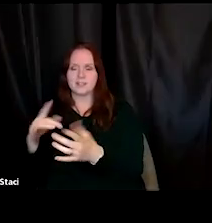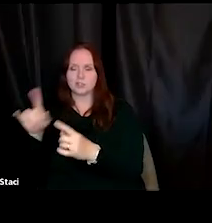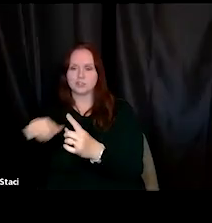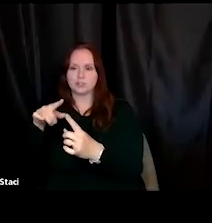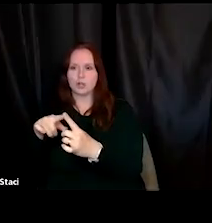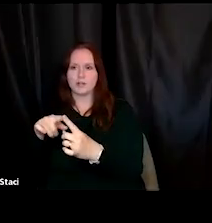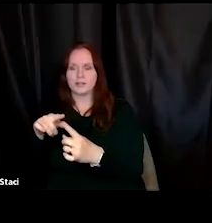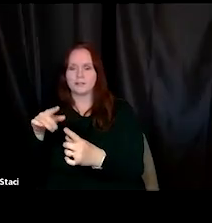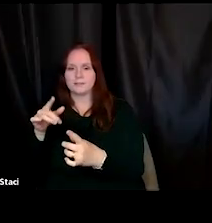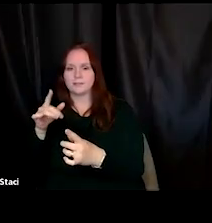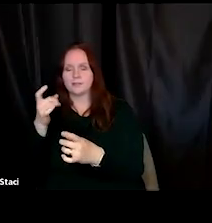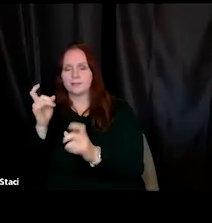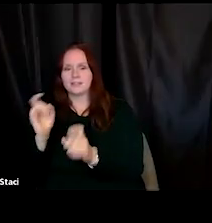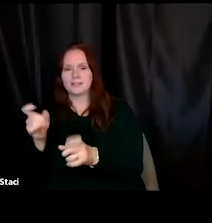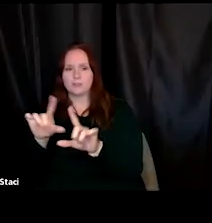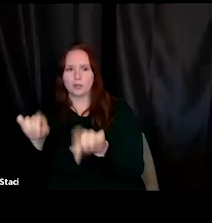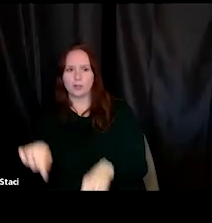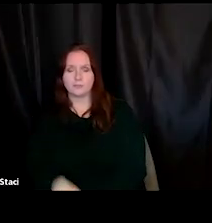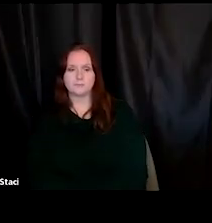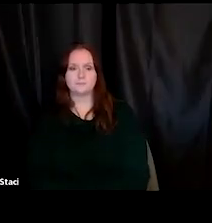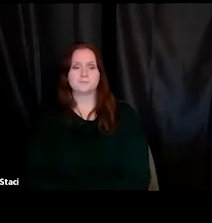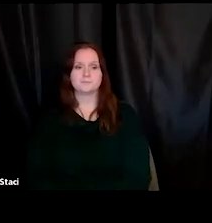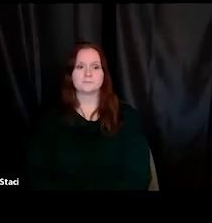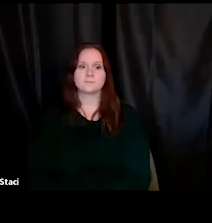No estoy segura de por qué esta diapositiva no avanza.